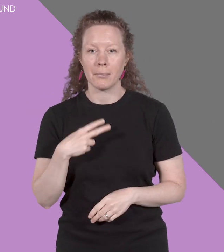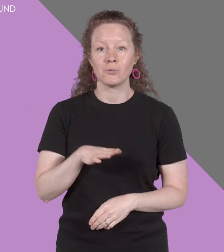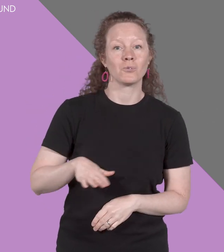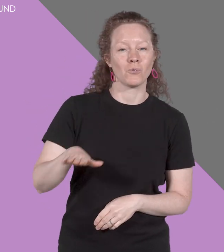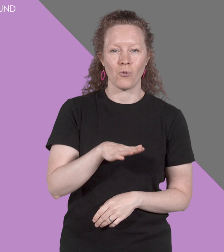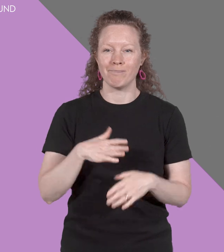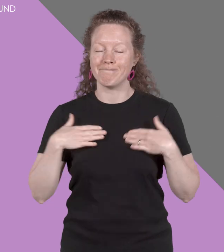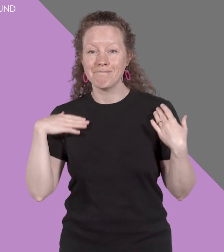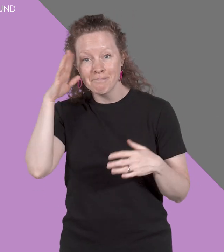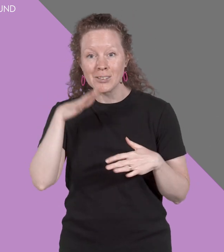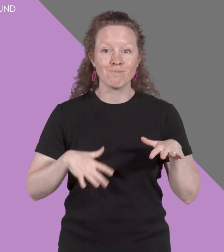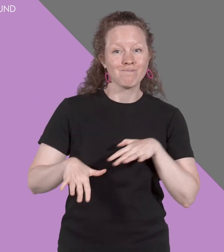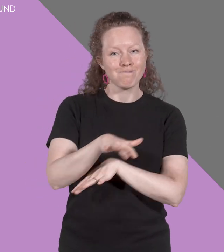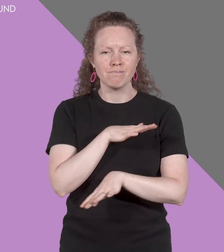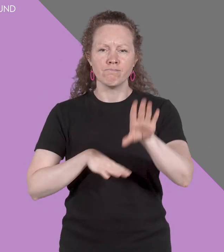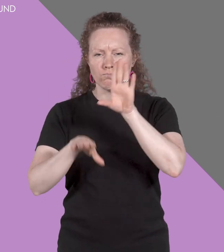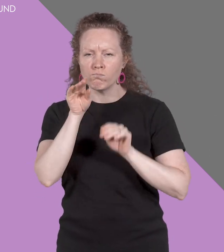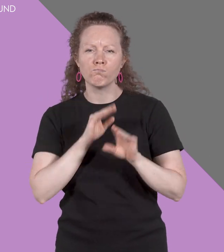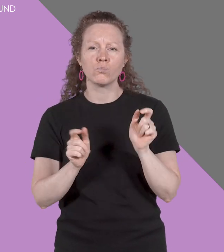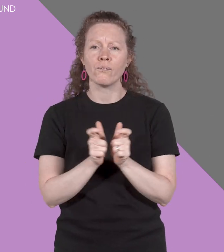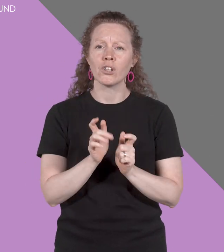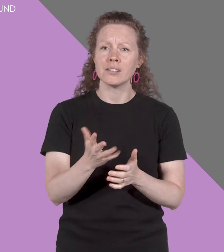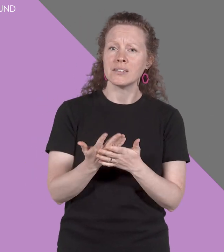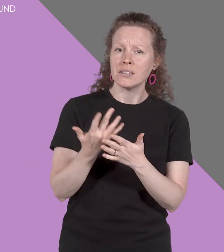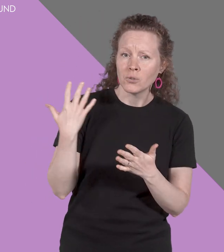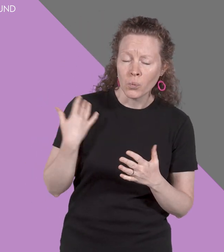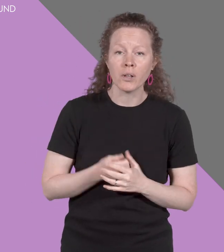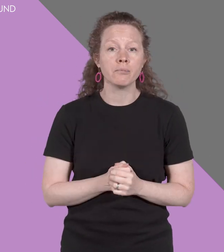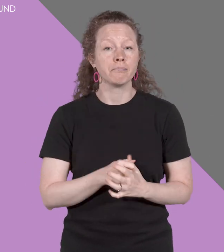där det glada festfolket tog del av hågkomster från föreningens historia -